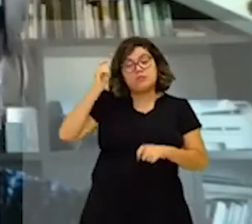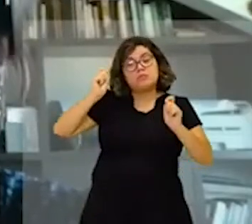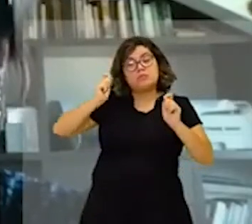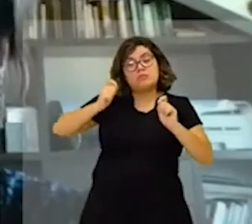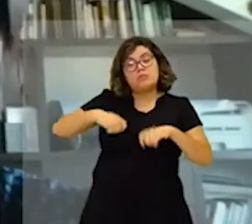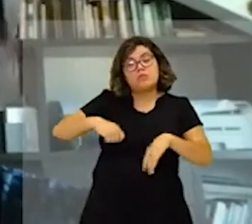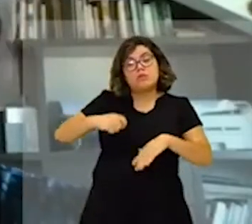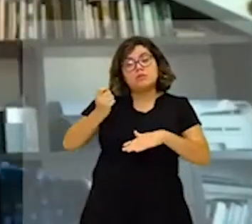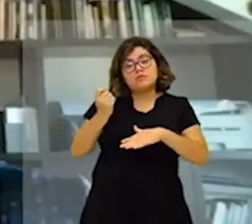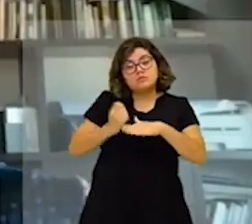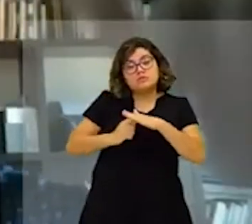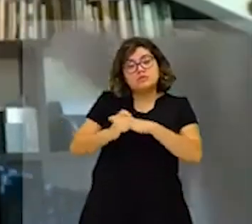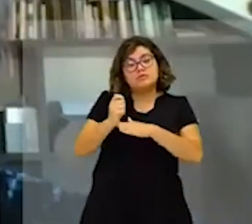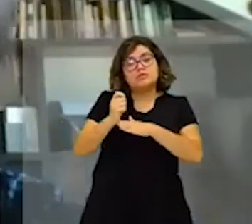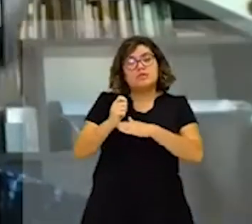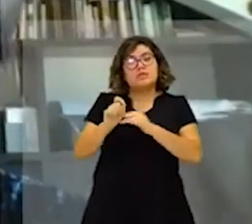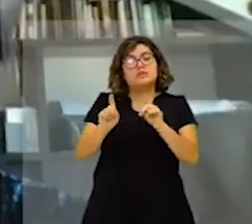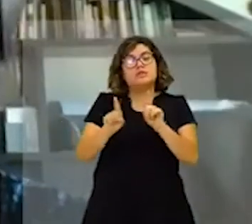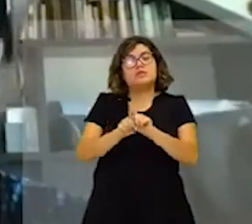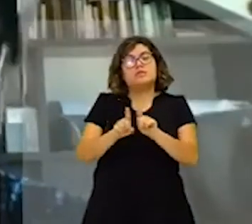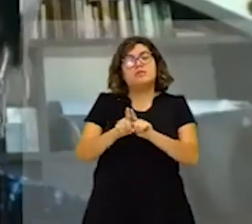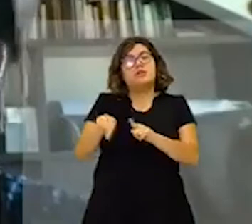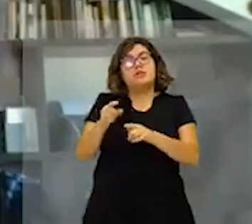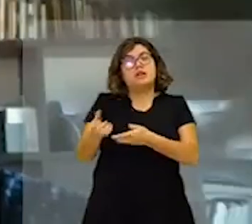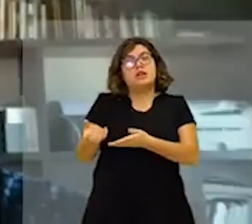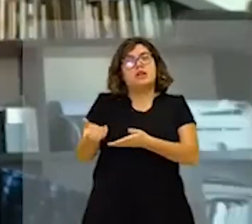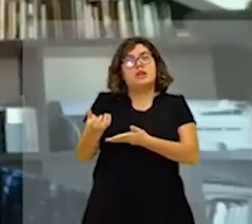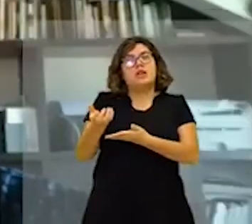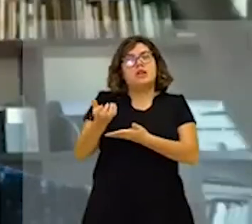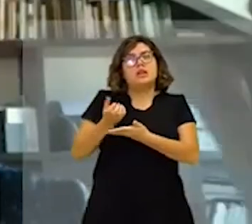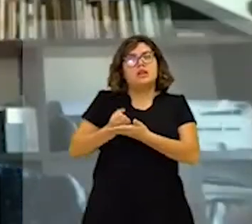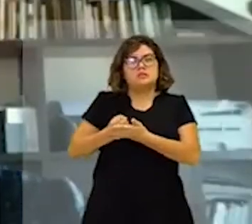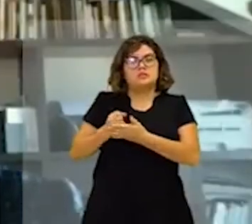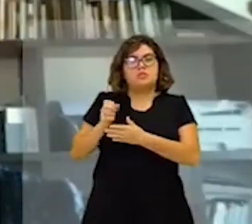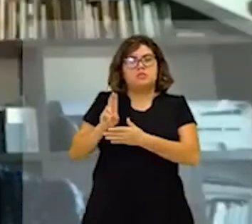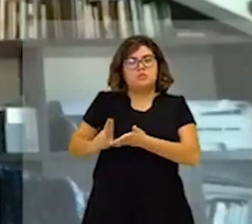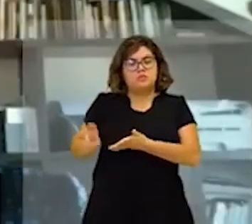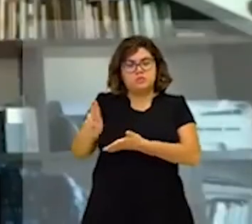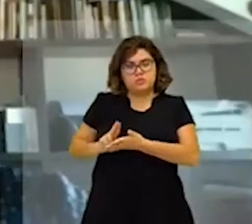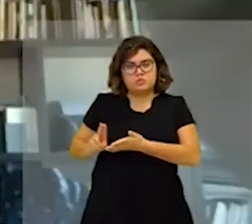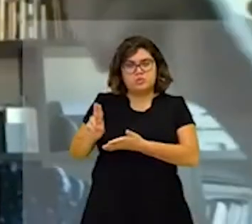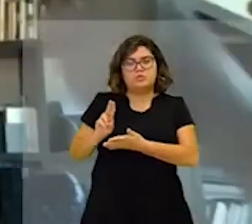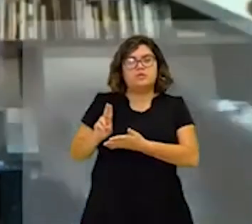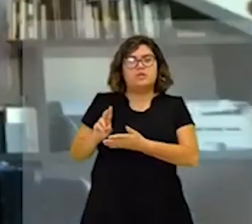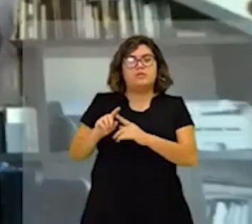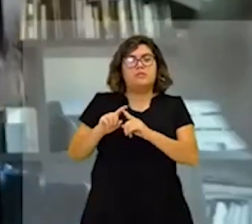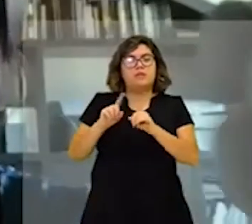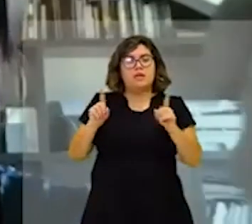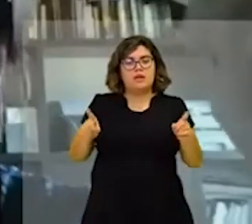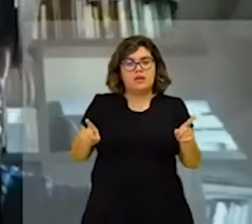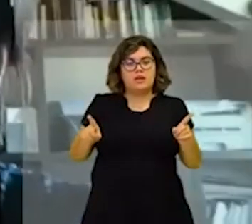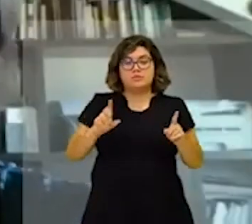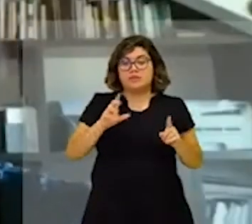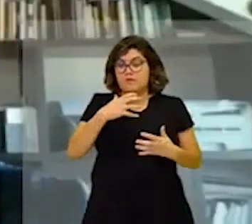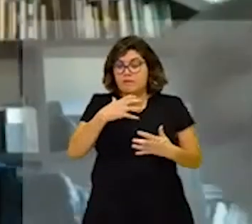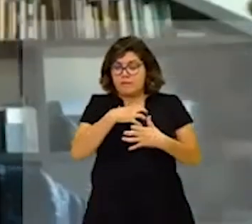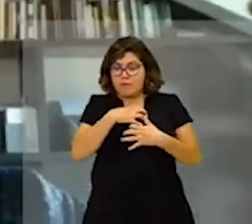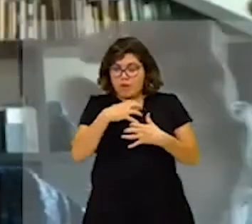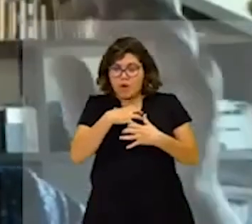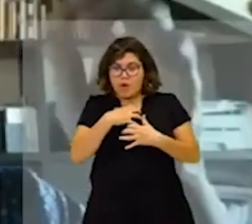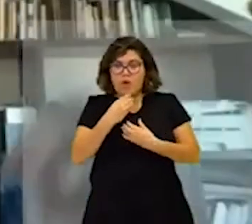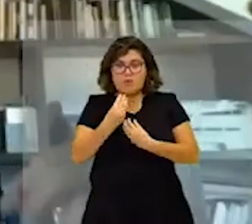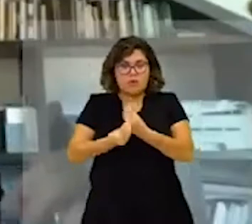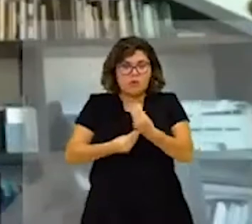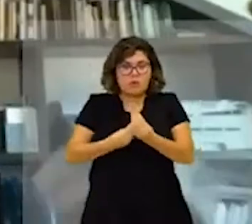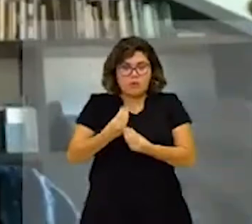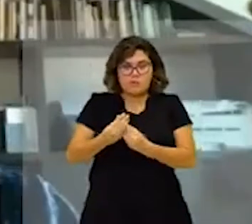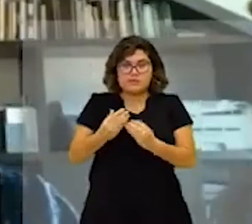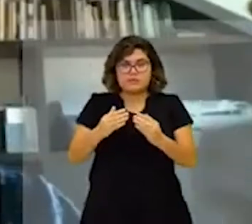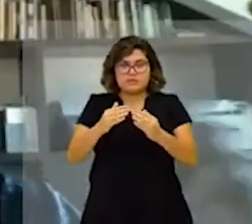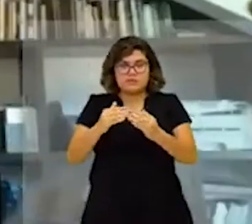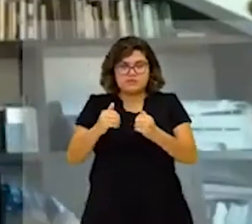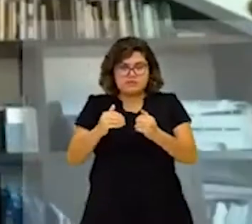oferta EA quem recebe os recursos a demanda mandar forma como a demanda e oferta ou não